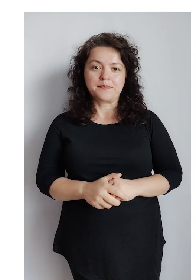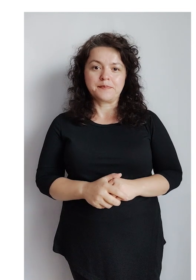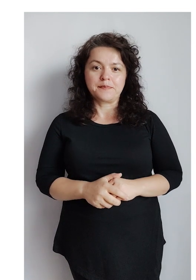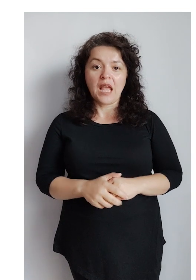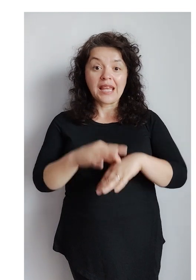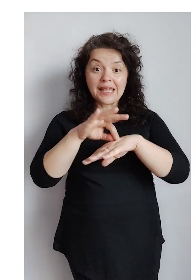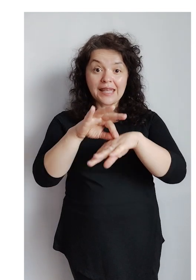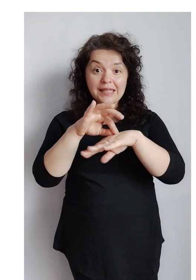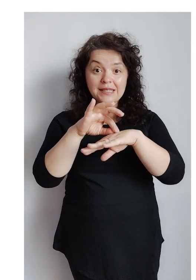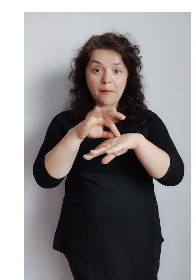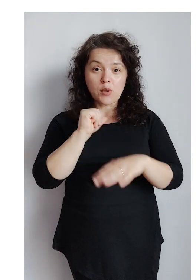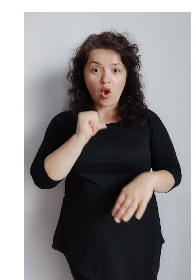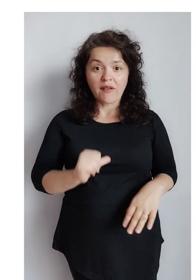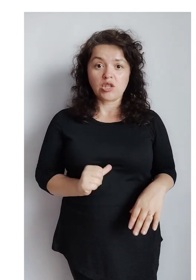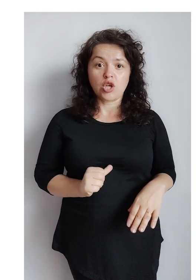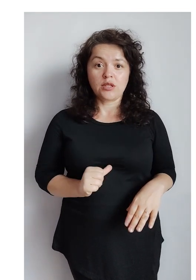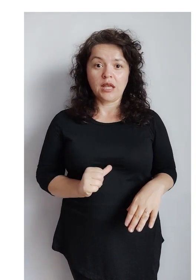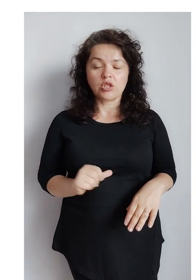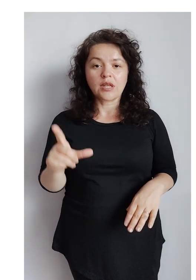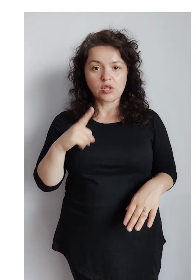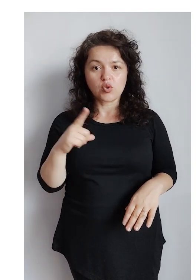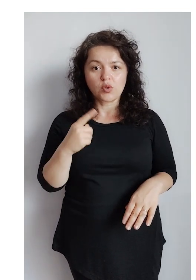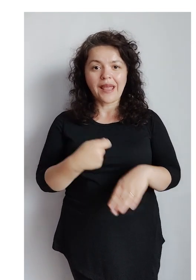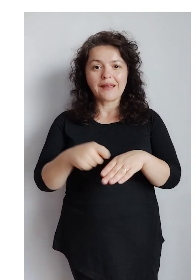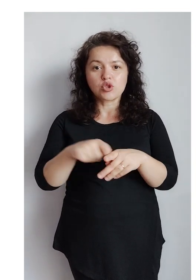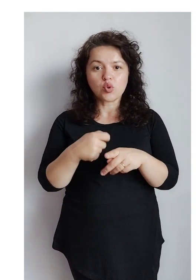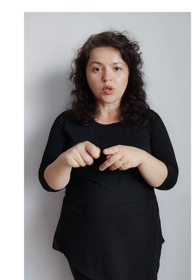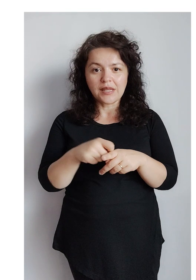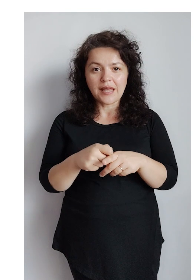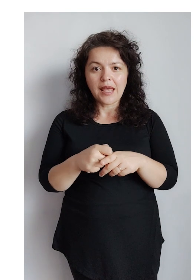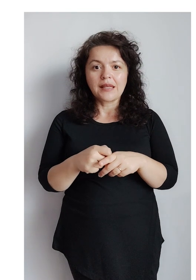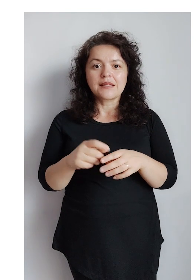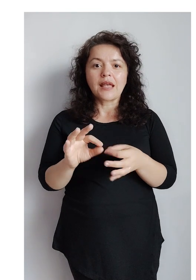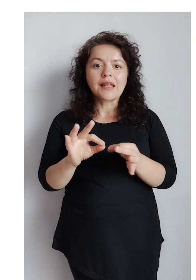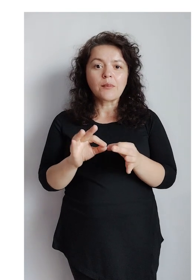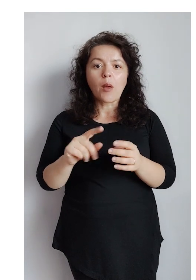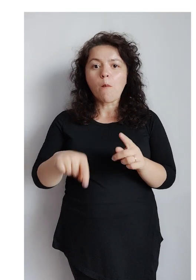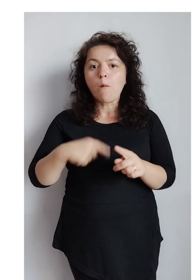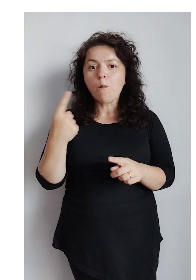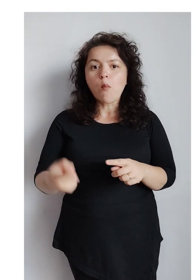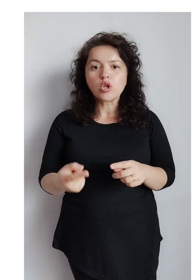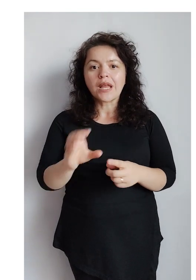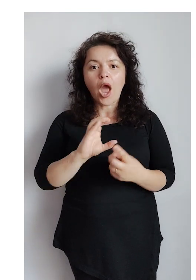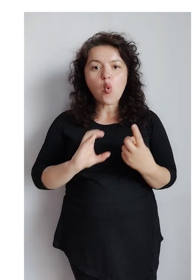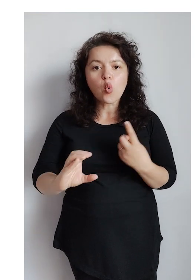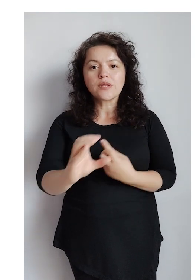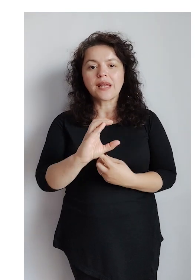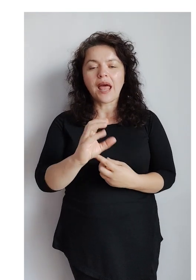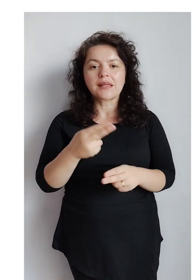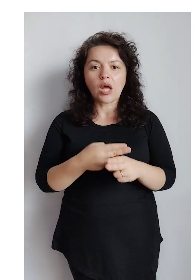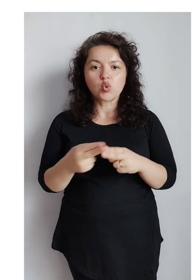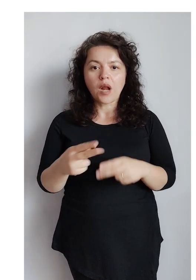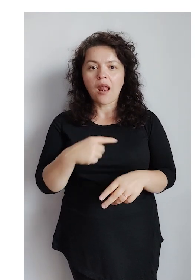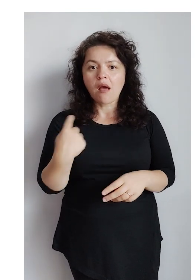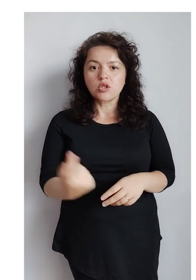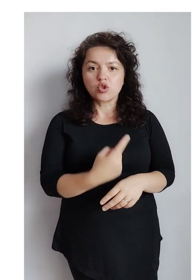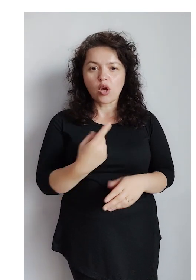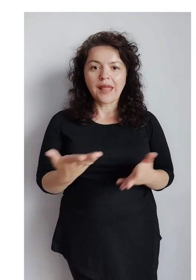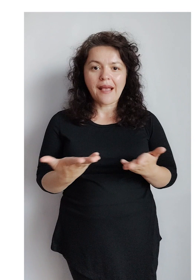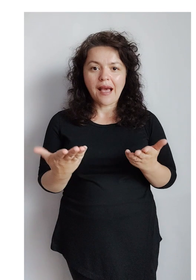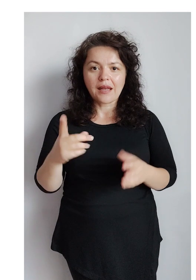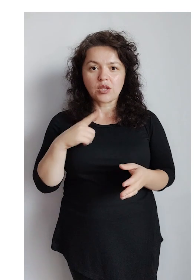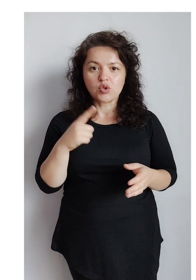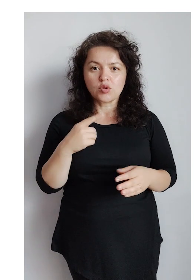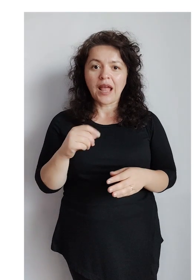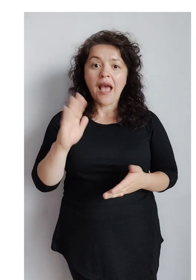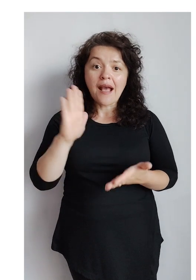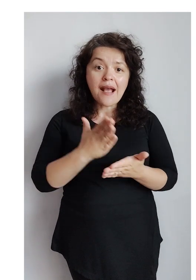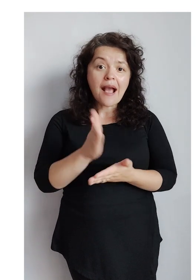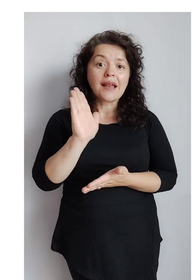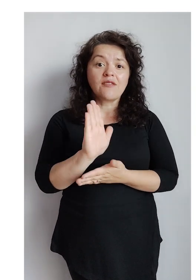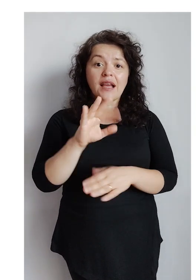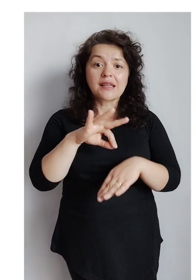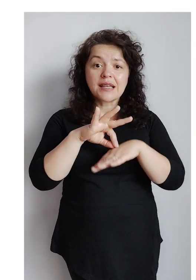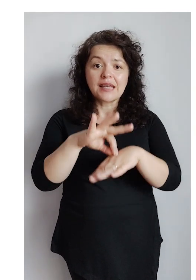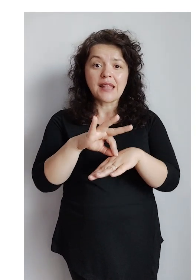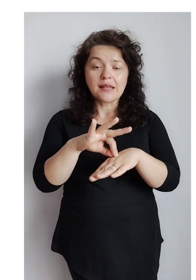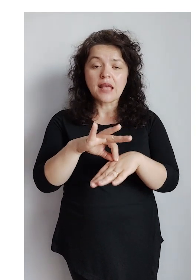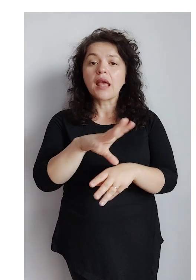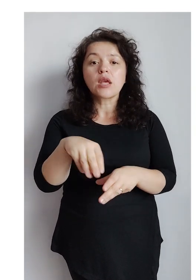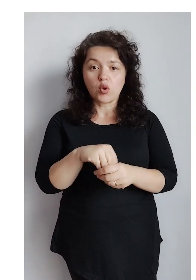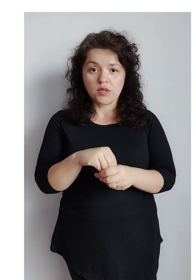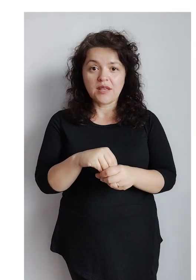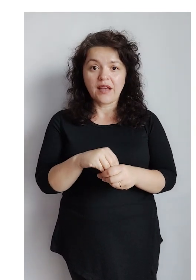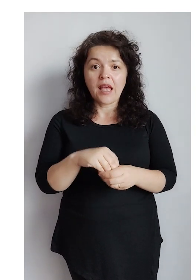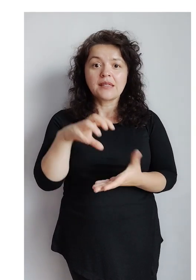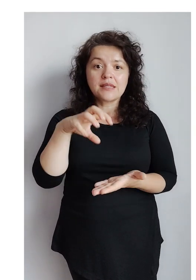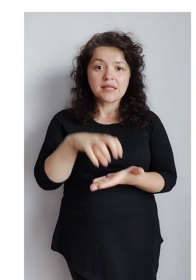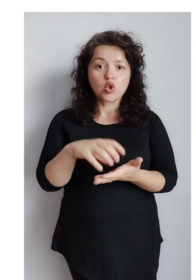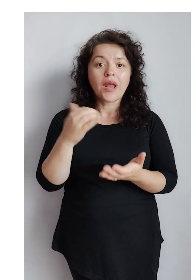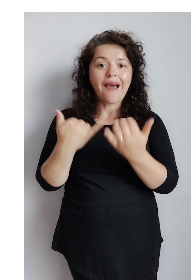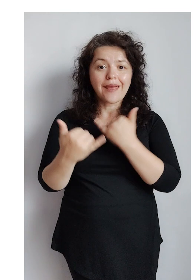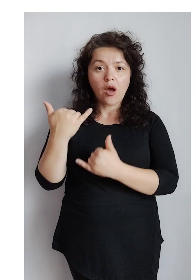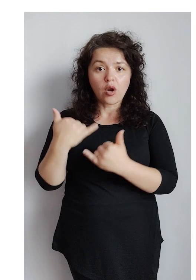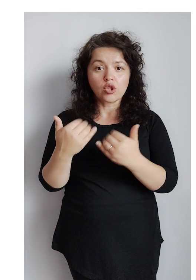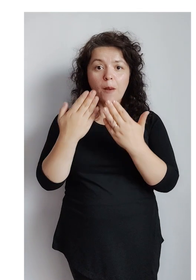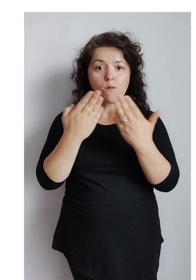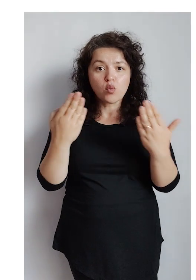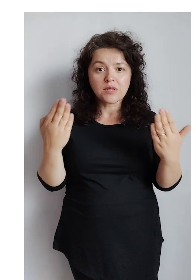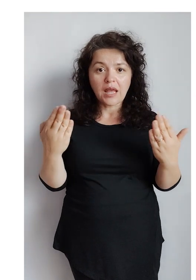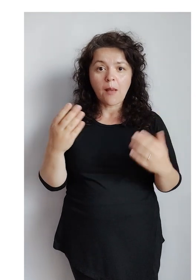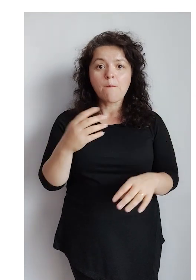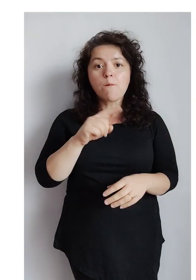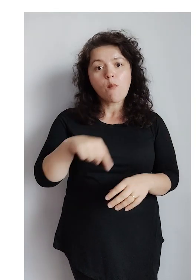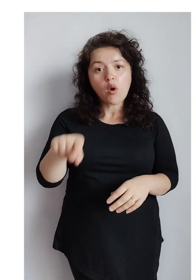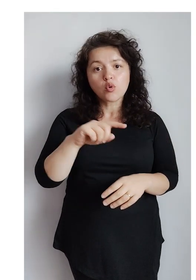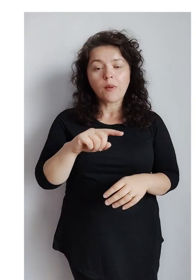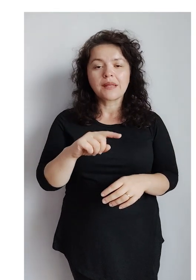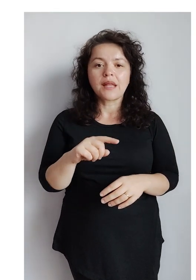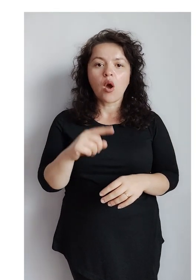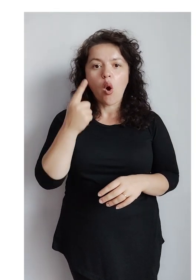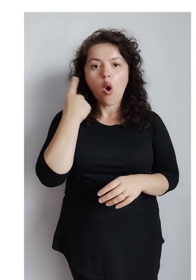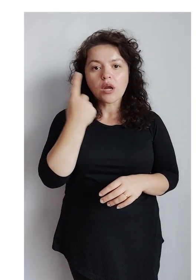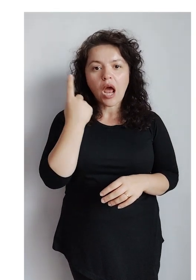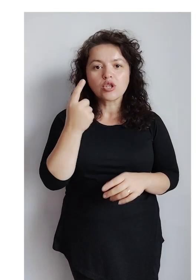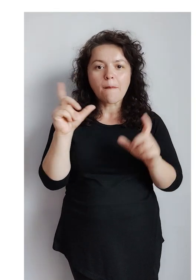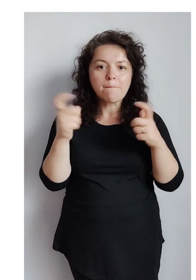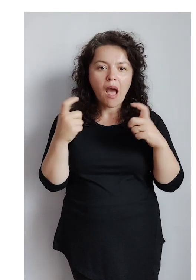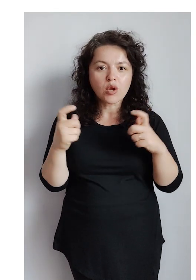Ghizi turistici profesioniști sunt instruiți să interpreteze moștenirea culturală și naturală a zonei în care sunt calificați să ghideze, inclusiv situri arheologice, muzee, monumente, orașe și parcuri